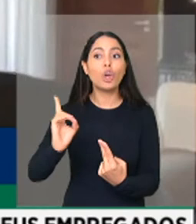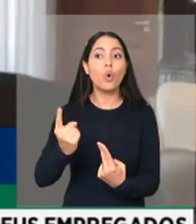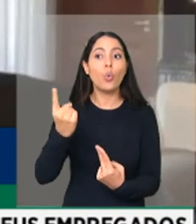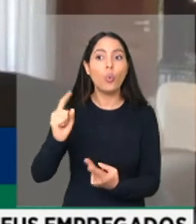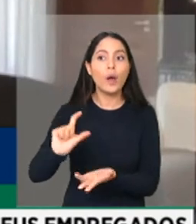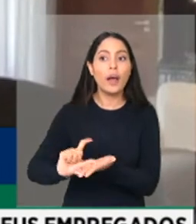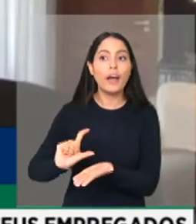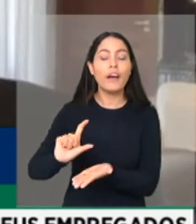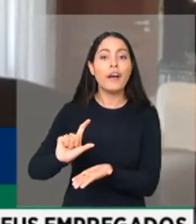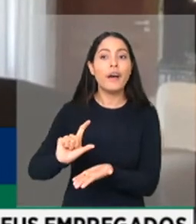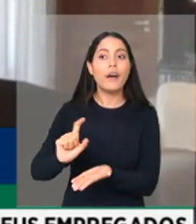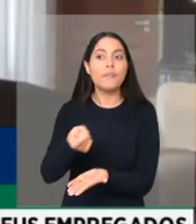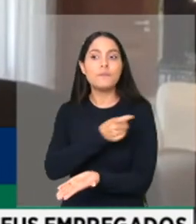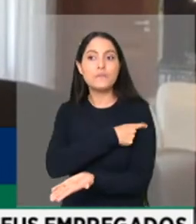LARES, O SUJEITO DO BANCO, O BANQUEIRO VAI OFERECER 100